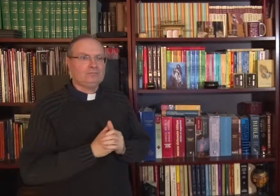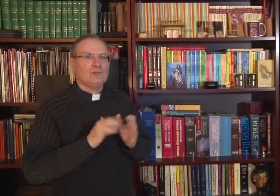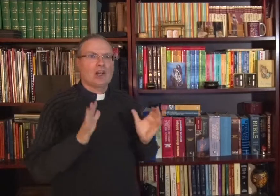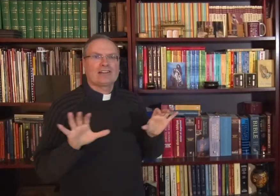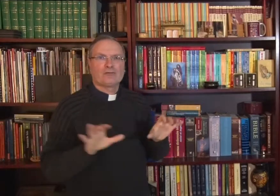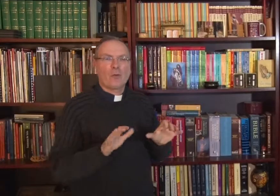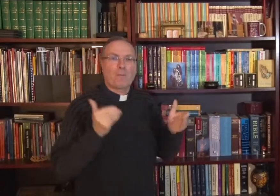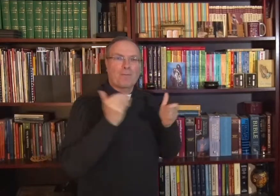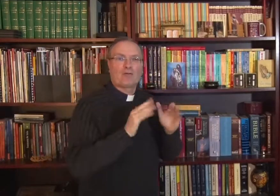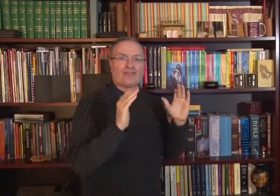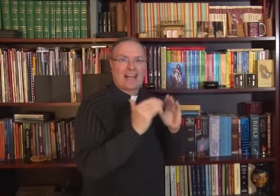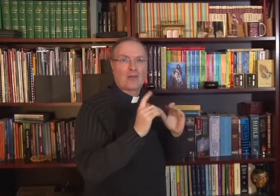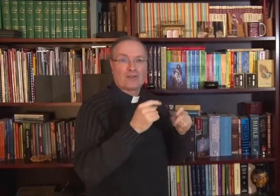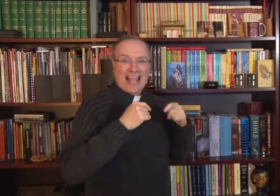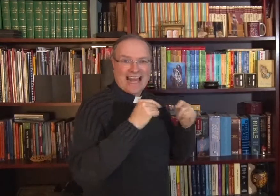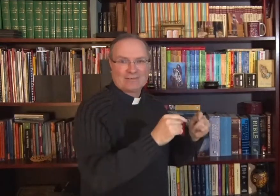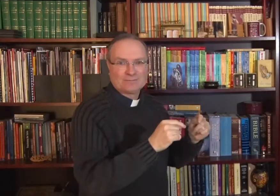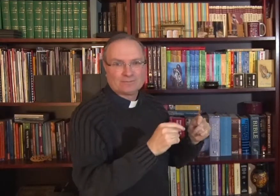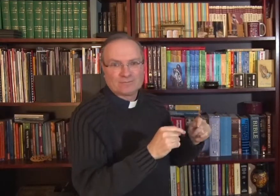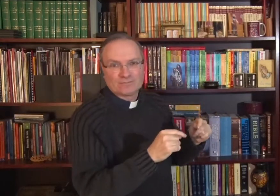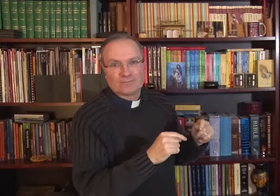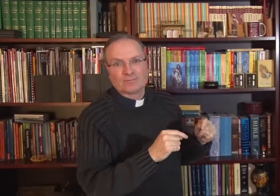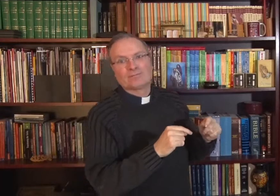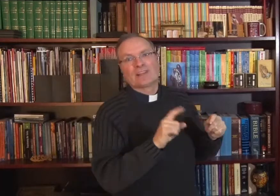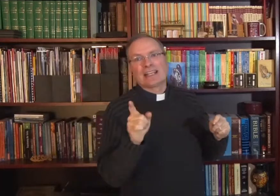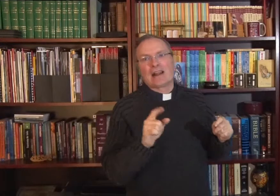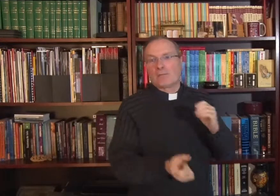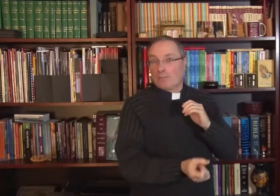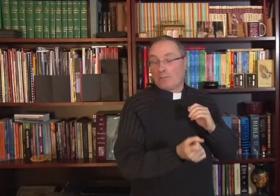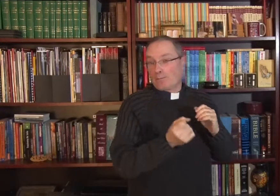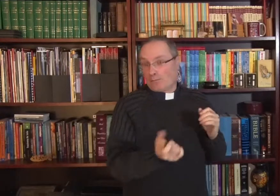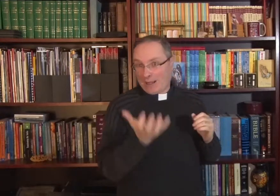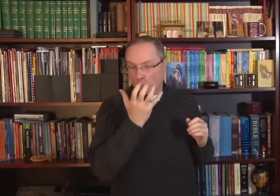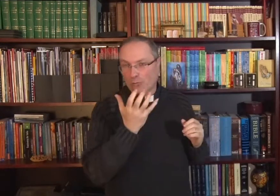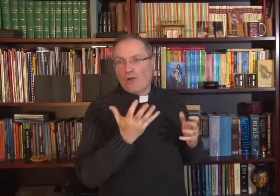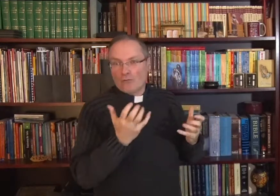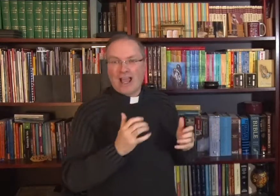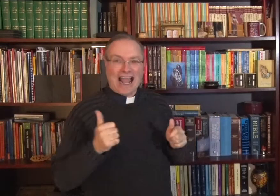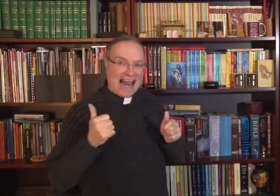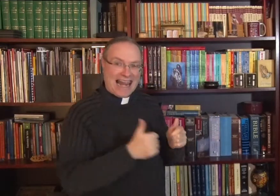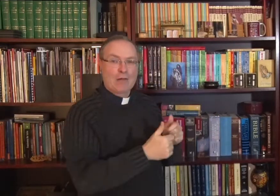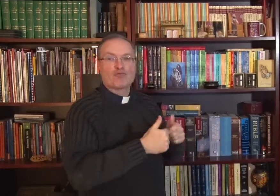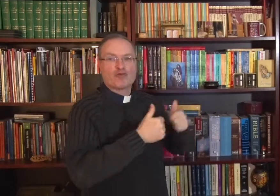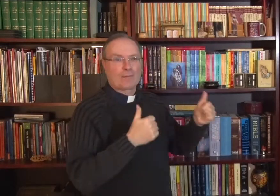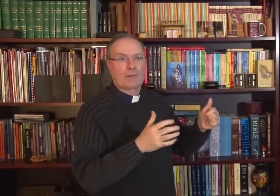Lorsqu’ils furent près du village où ils allaient, il parut vouloir aller plus loin,